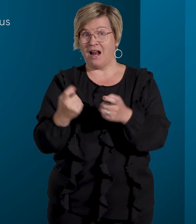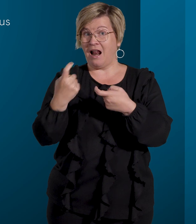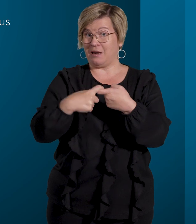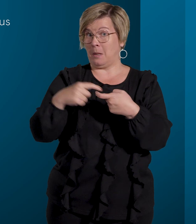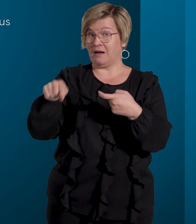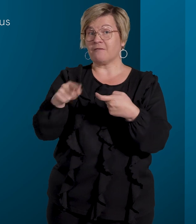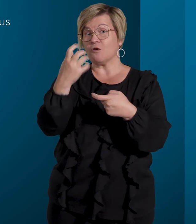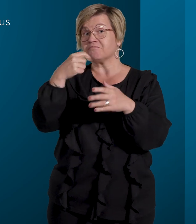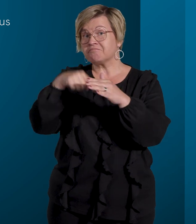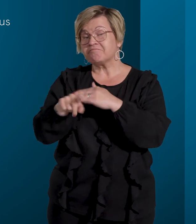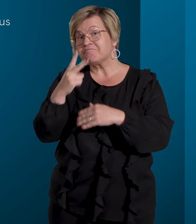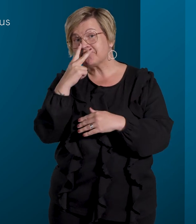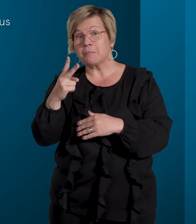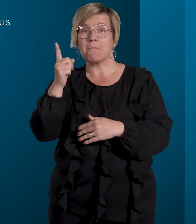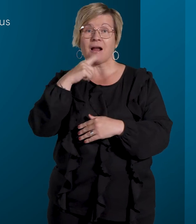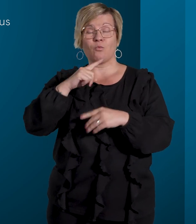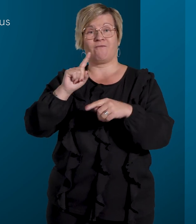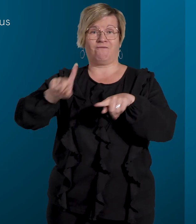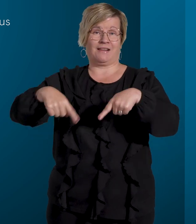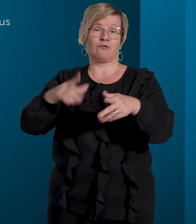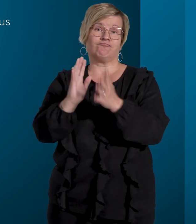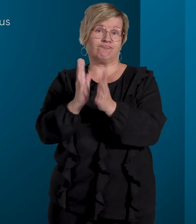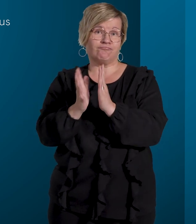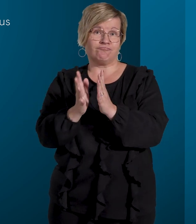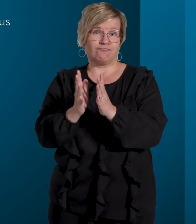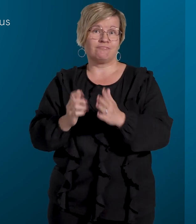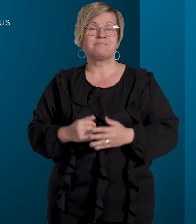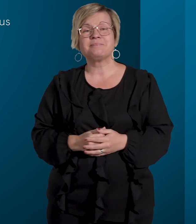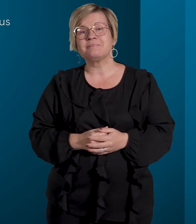Pääset katsomaan videon kokonaisuudessaan oheisen linkin kautta.